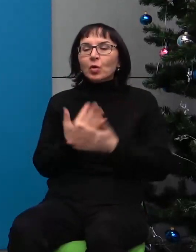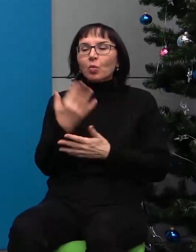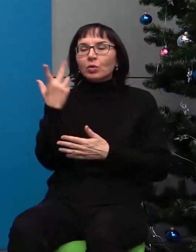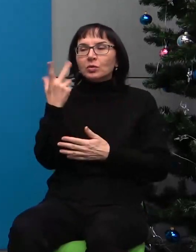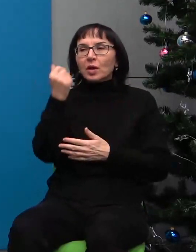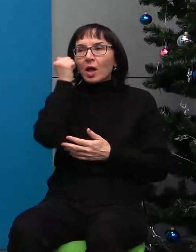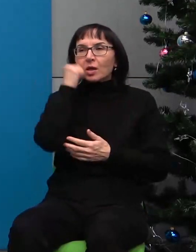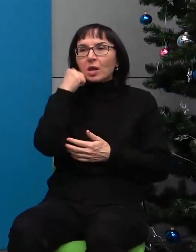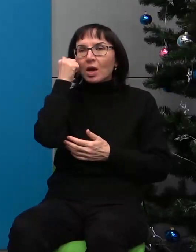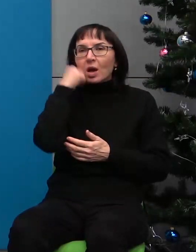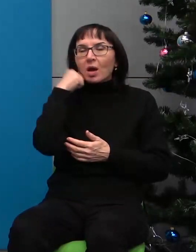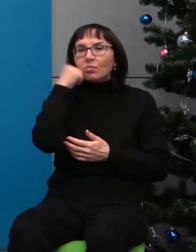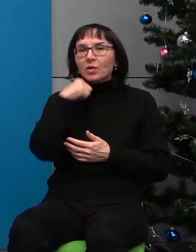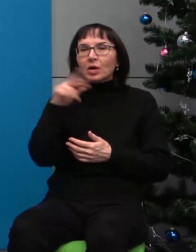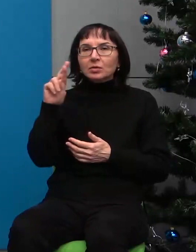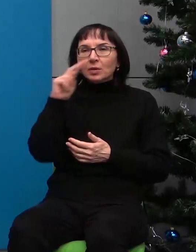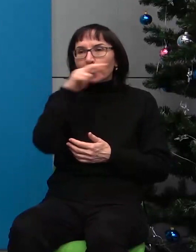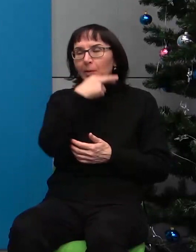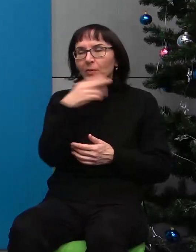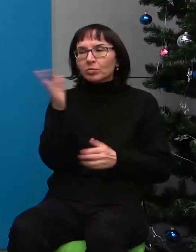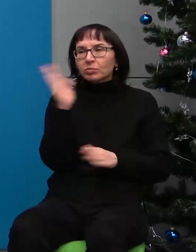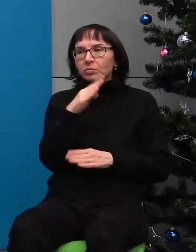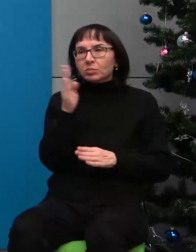Te jabłka wszędzie leżą, zginiły i je czuć.